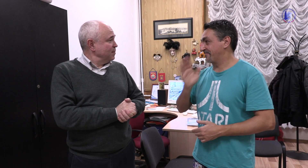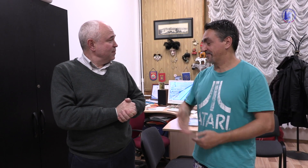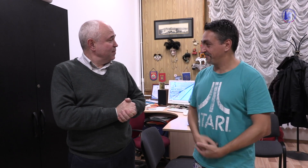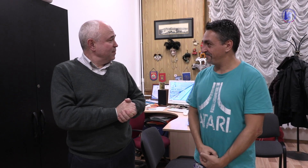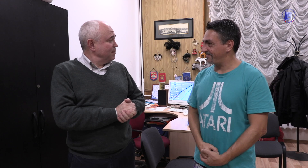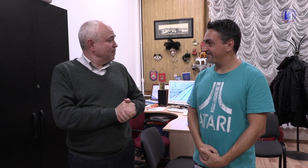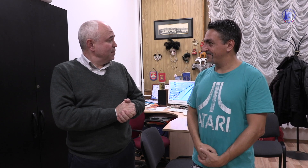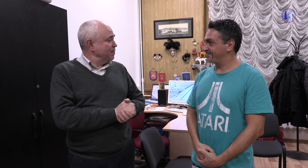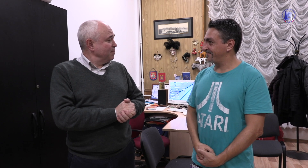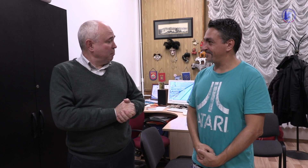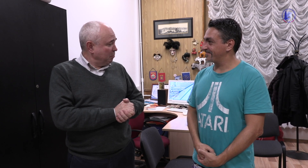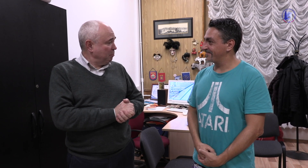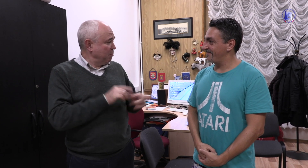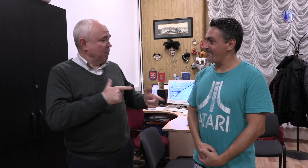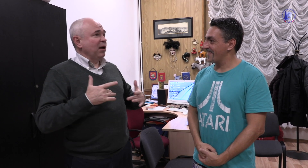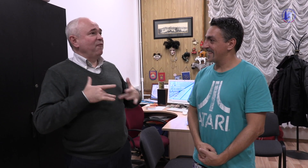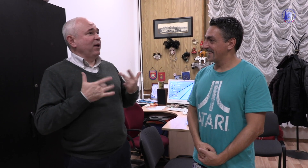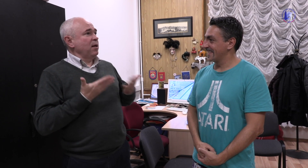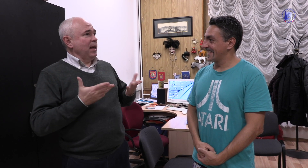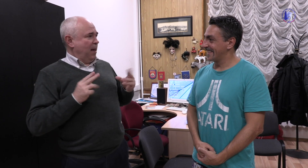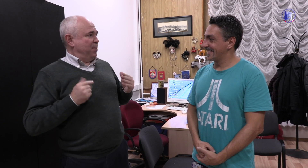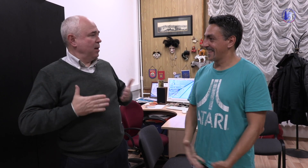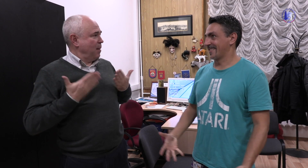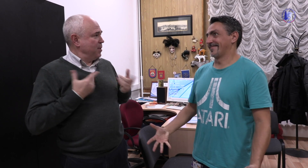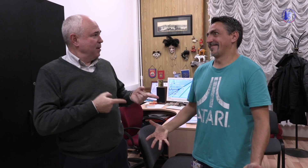Чувствуете себя счастливым?